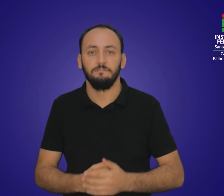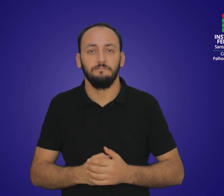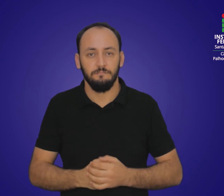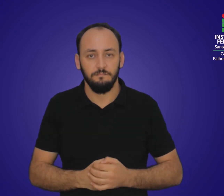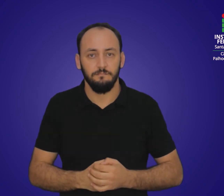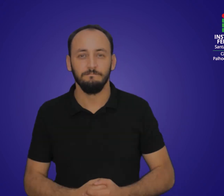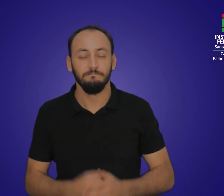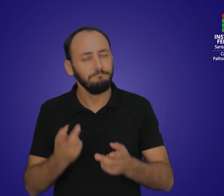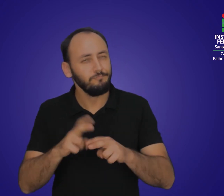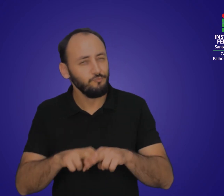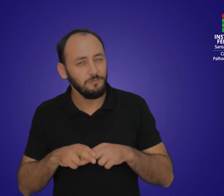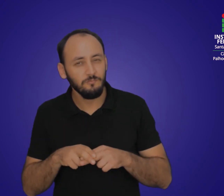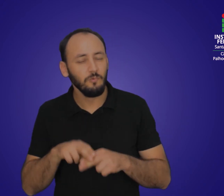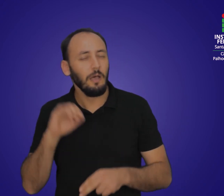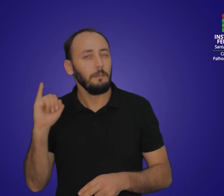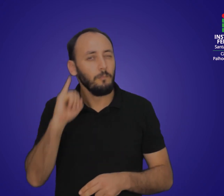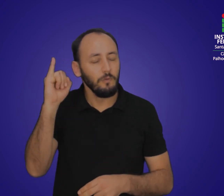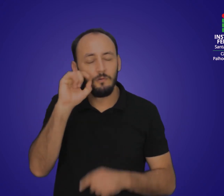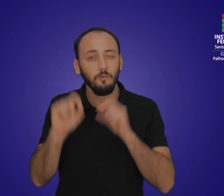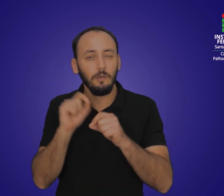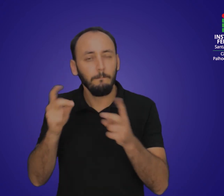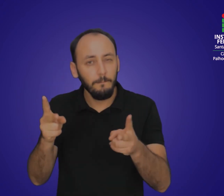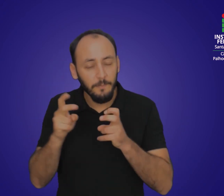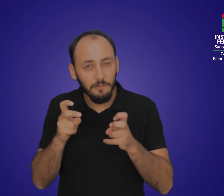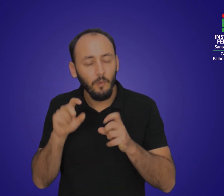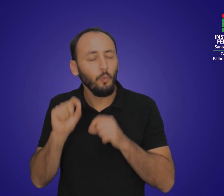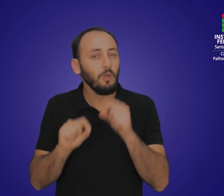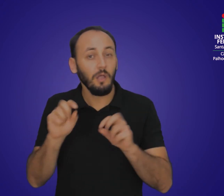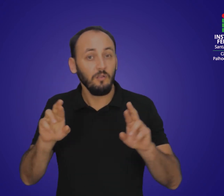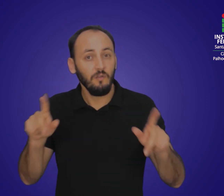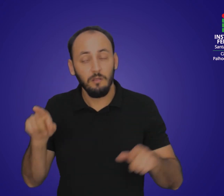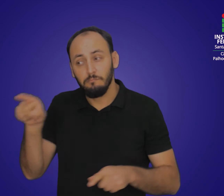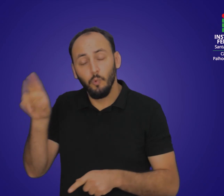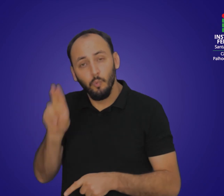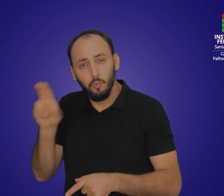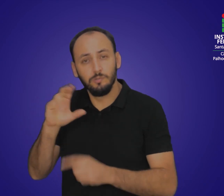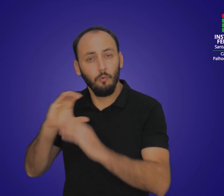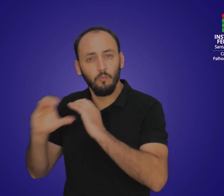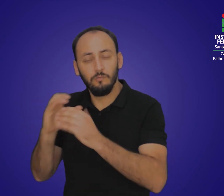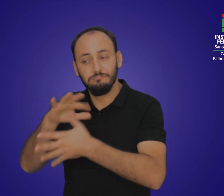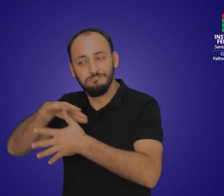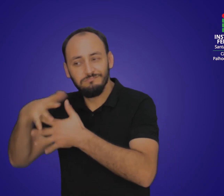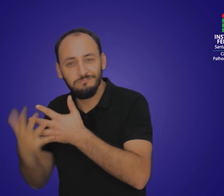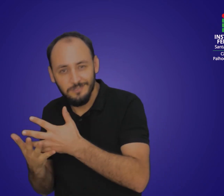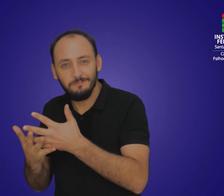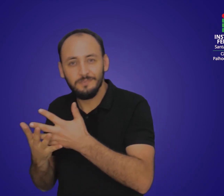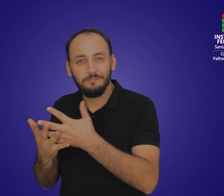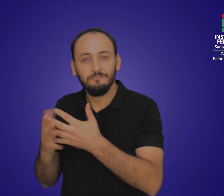Esses são termos próprios dessa área, por isso, é muito importante perceber a utilização dessas diferentes formas,